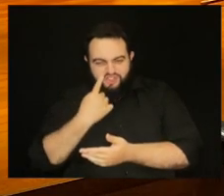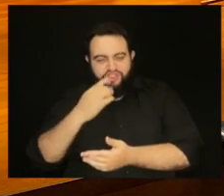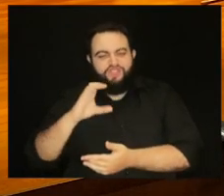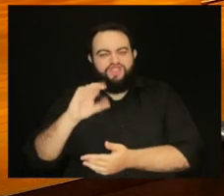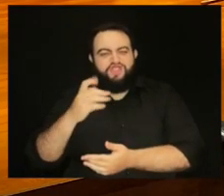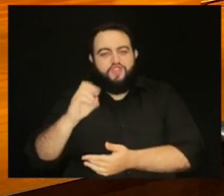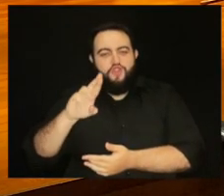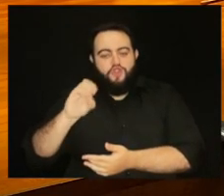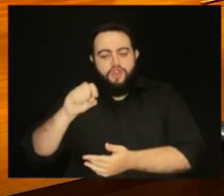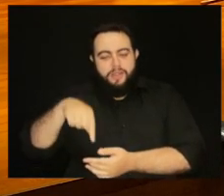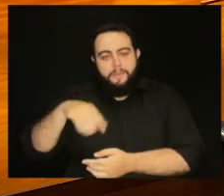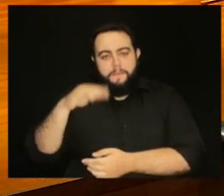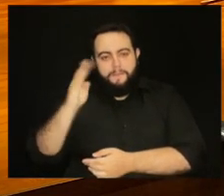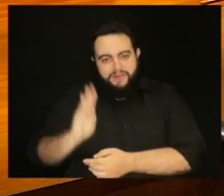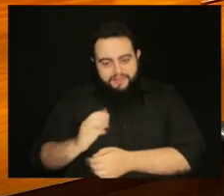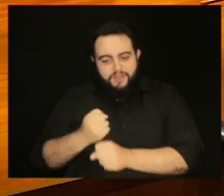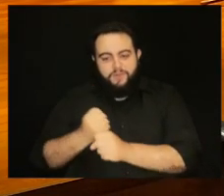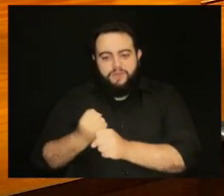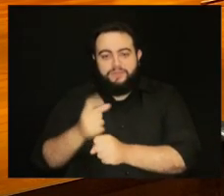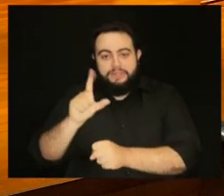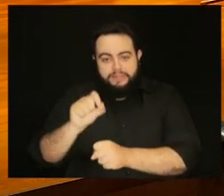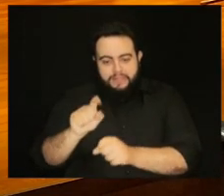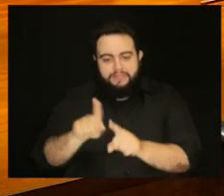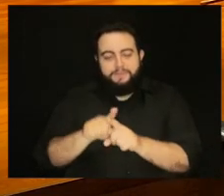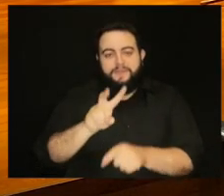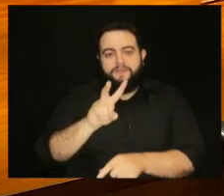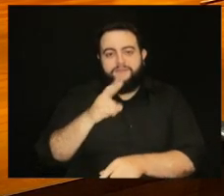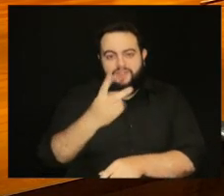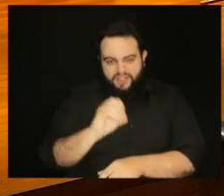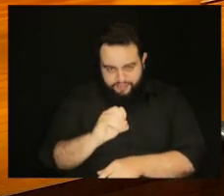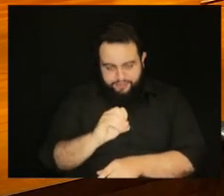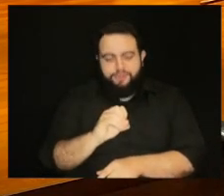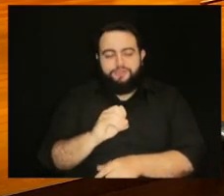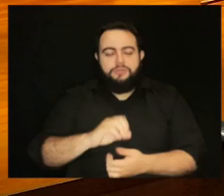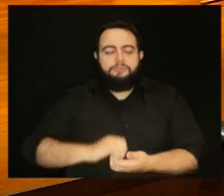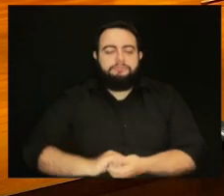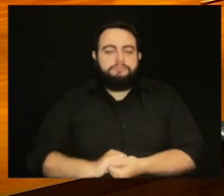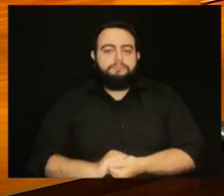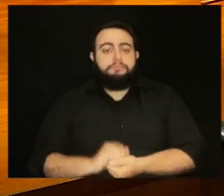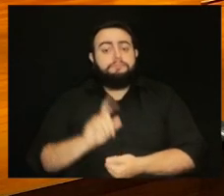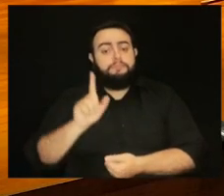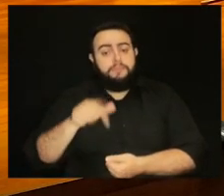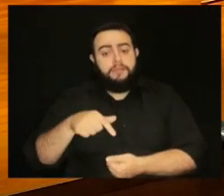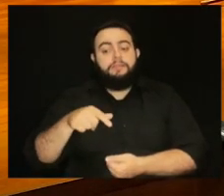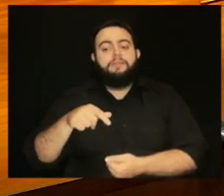Musicais e os únicos artistas que tem um disco só para eles são o Pixinguinha e o Otávio Dutra,